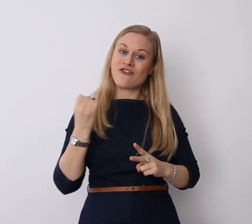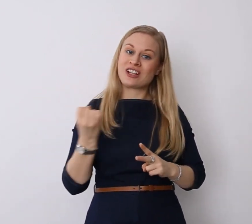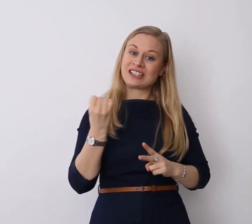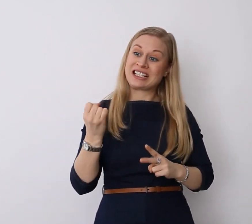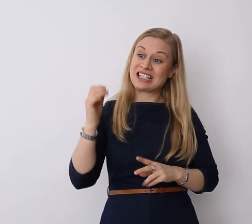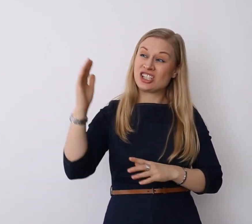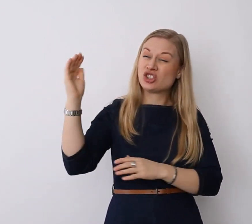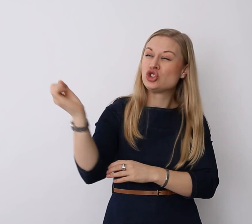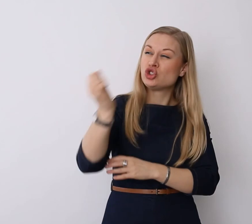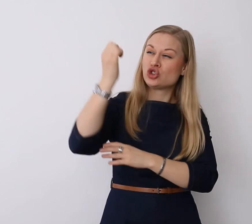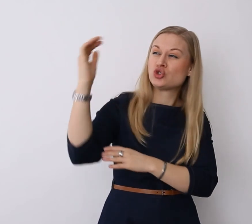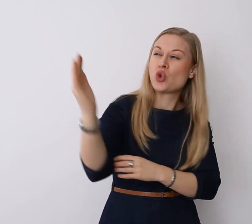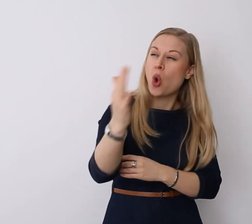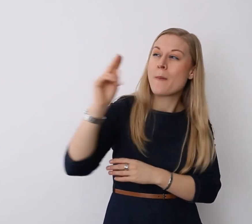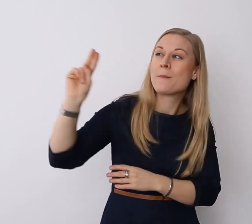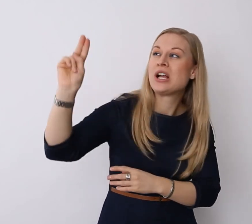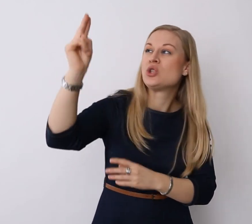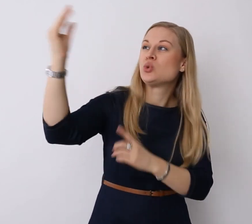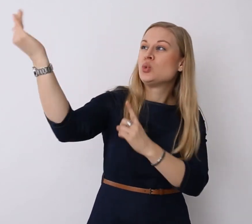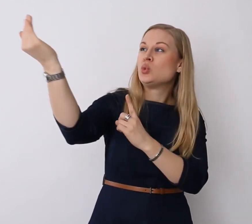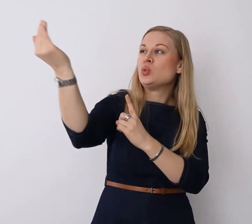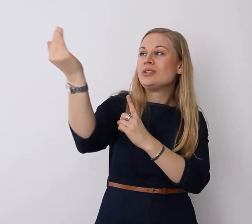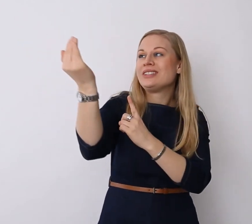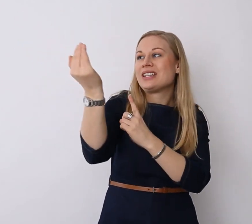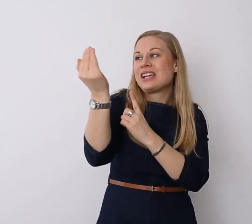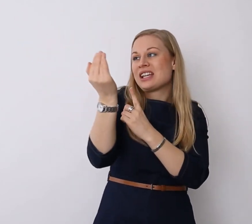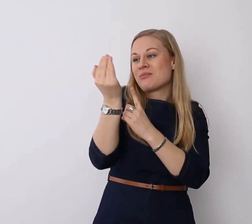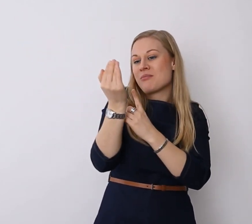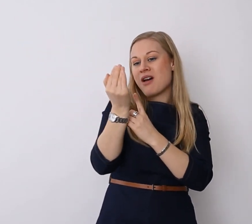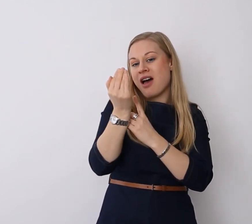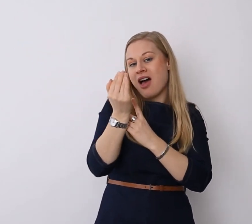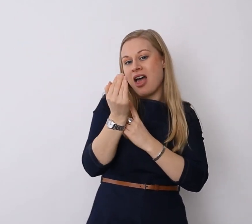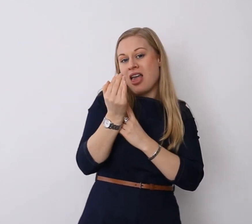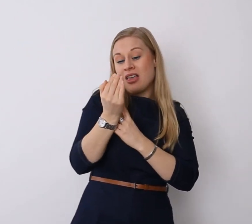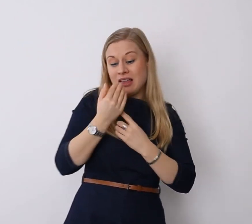want in de storm bent U dichtbij.